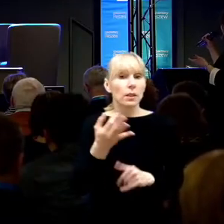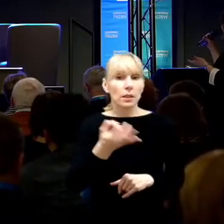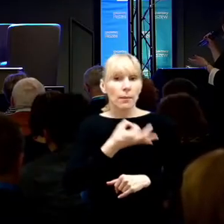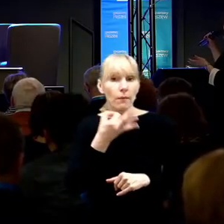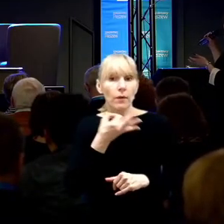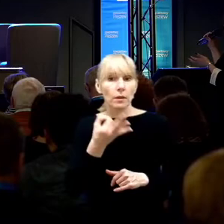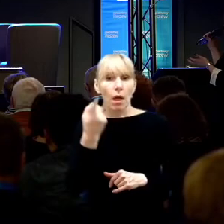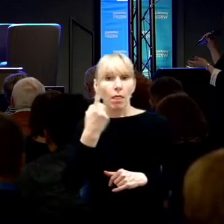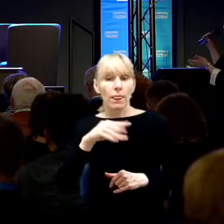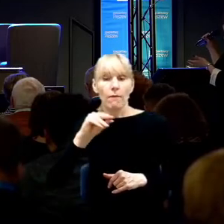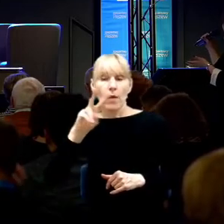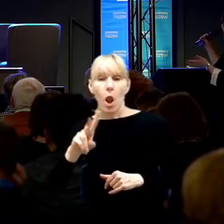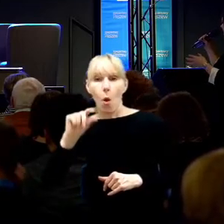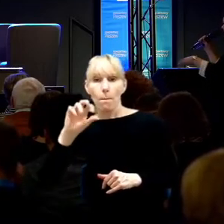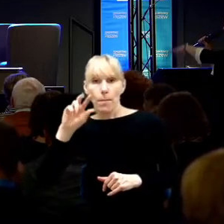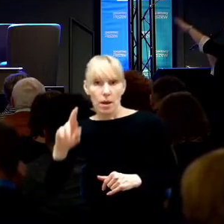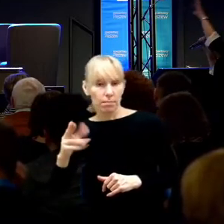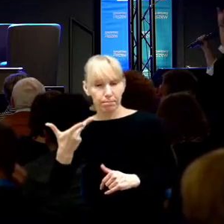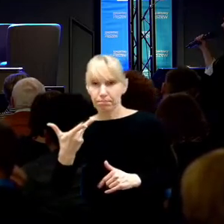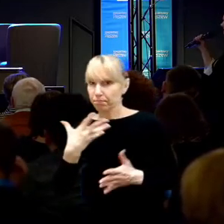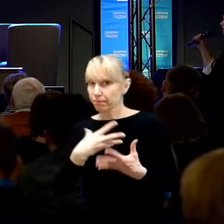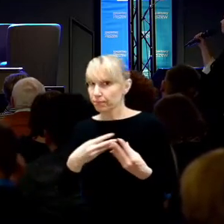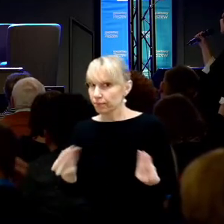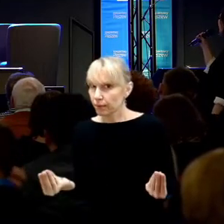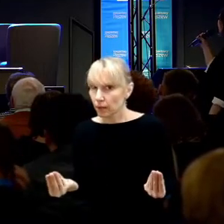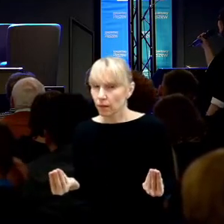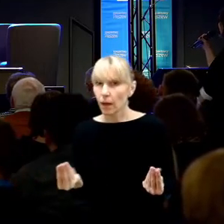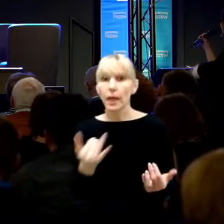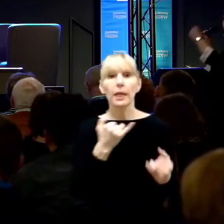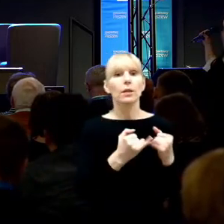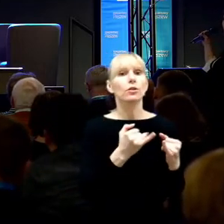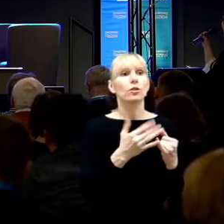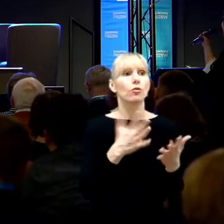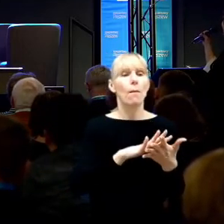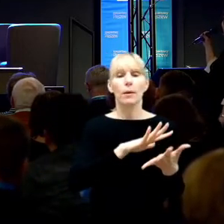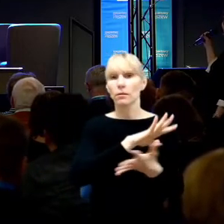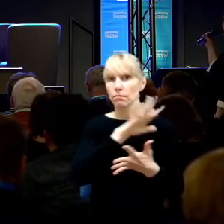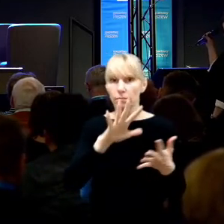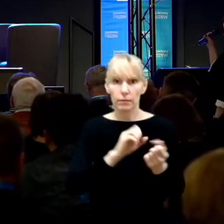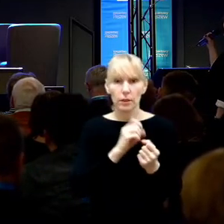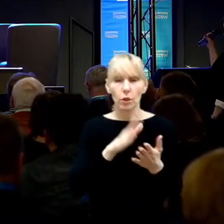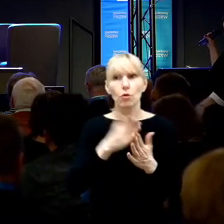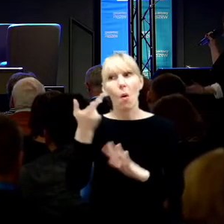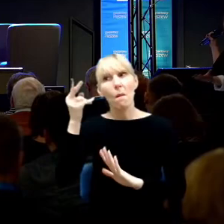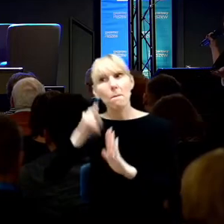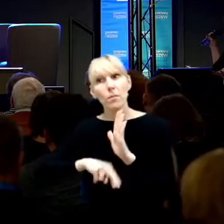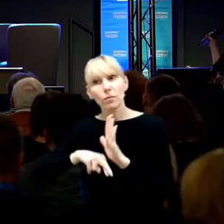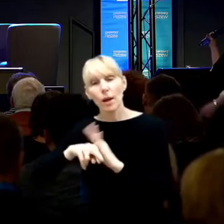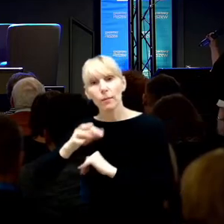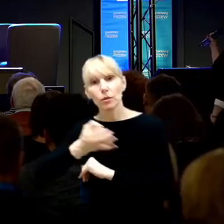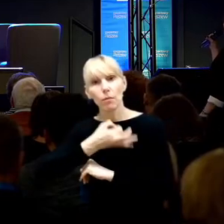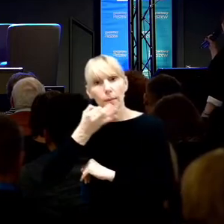w Polsce tendencję, że jak się zrobi jakaś katastrofa, to zaraz poprawimy przepisy, ale to chyba nie jest droga.